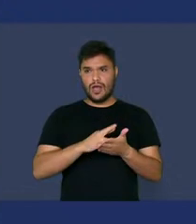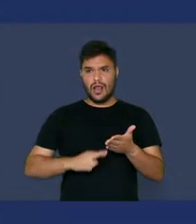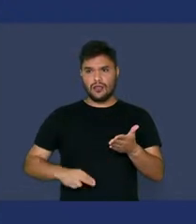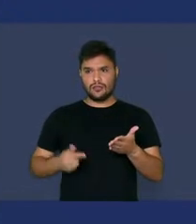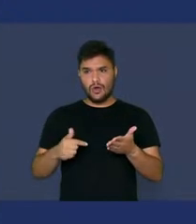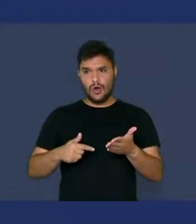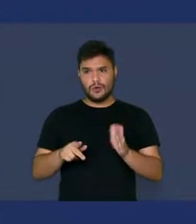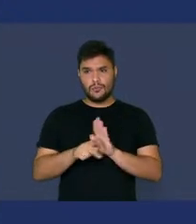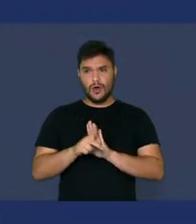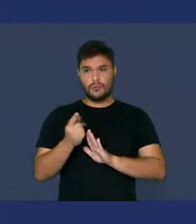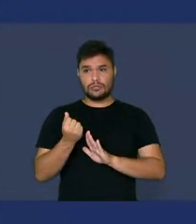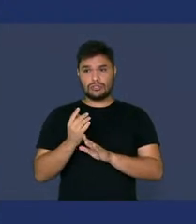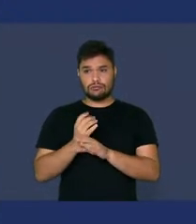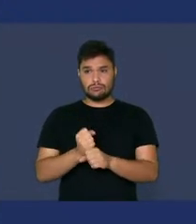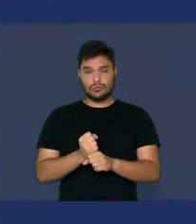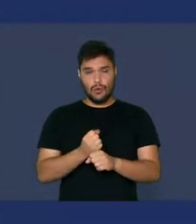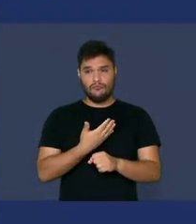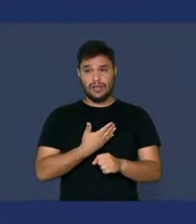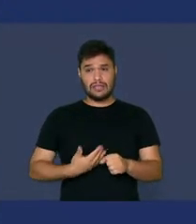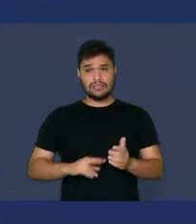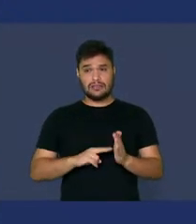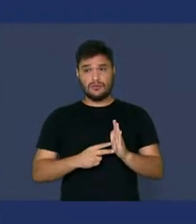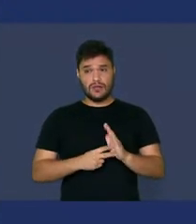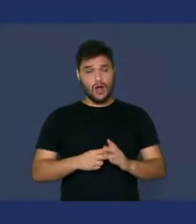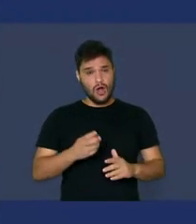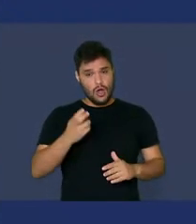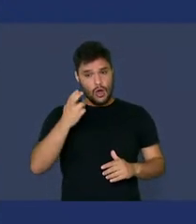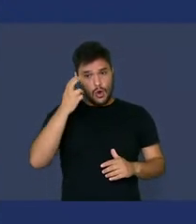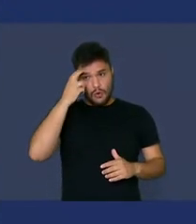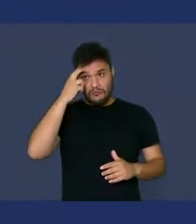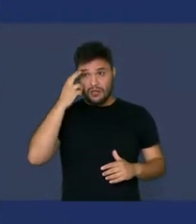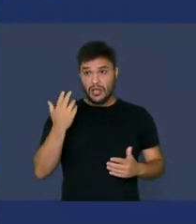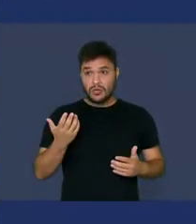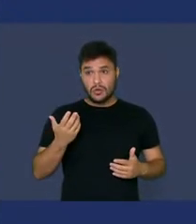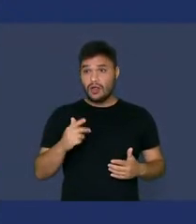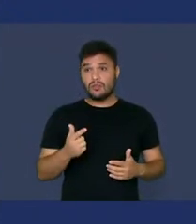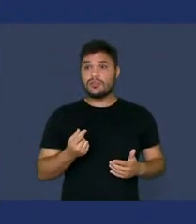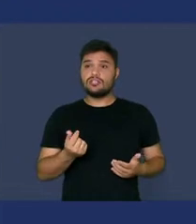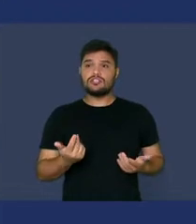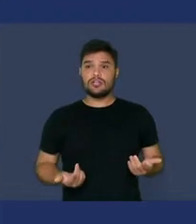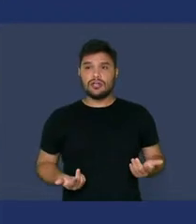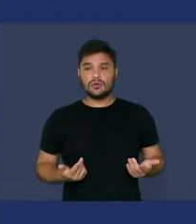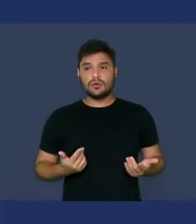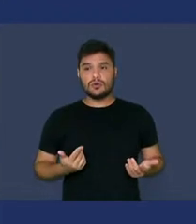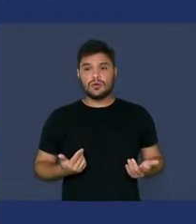OBRIGATORIEDADE DE CONSTAR NO RESULTADO DO GOVERNO É DIZER O SEGUINTE, CULTURA, NÃO TEM RECURSO, NÃO TEM NADA. PORQUE